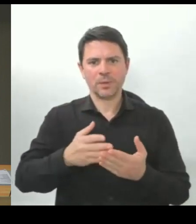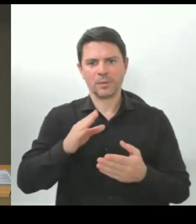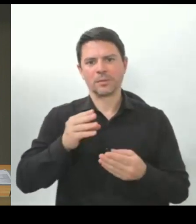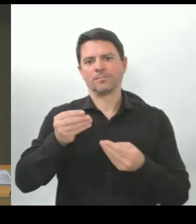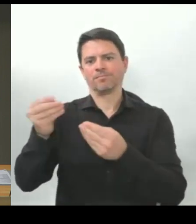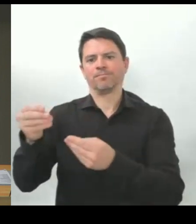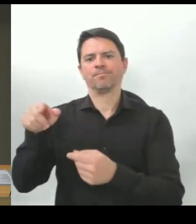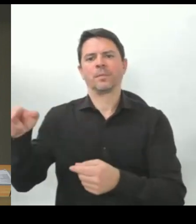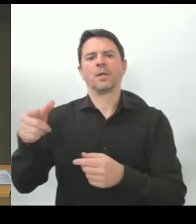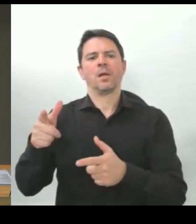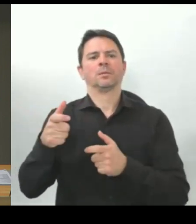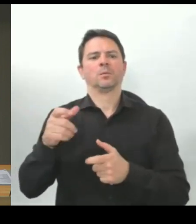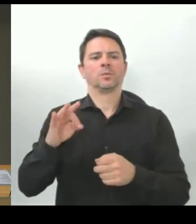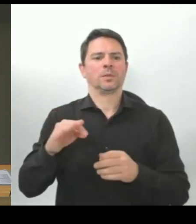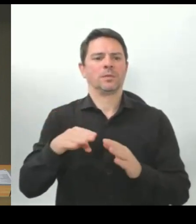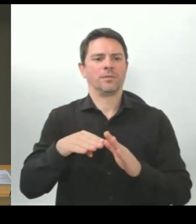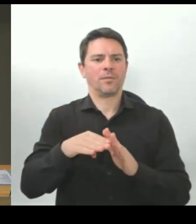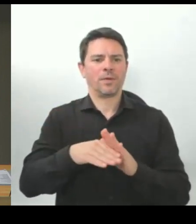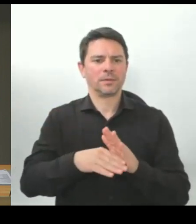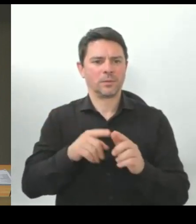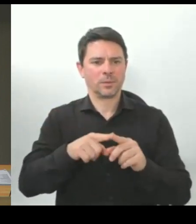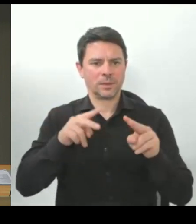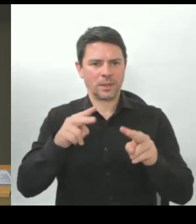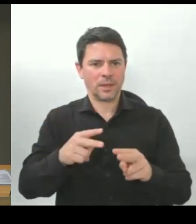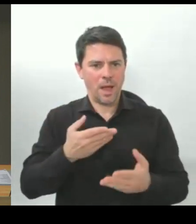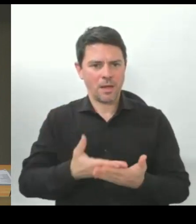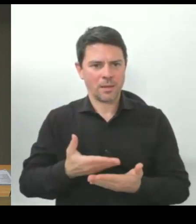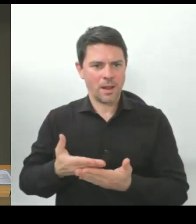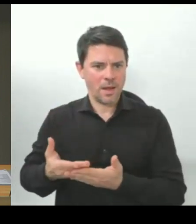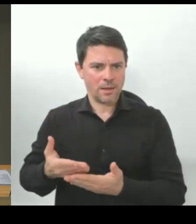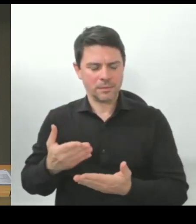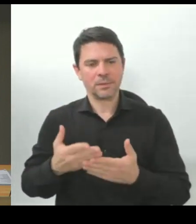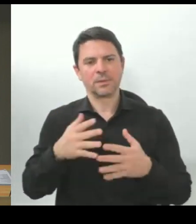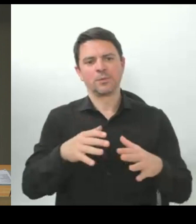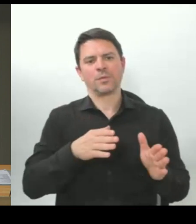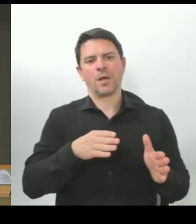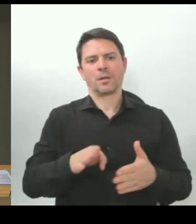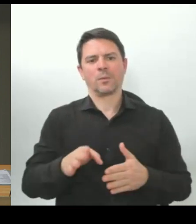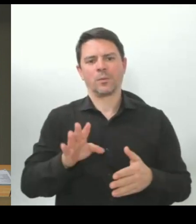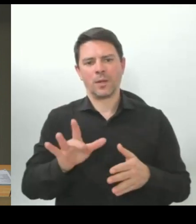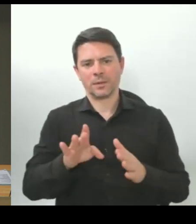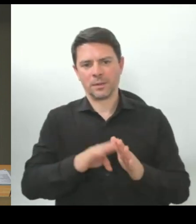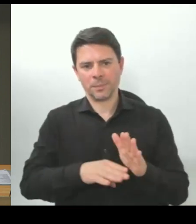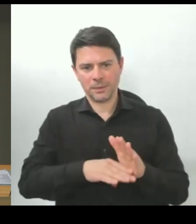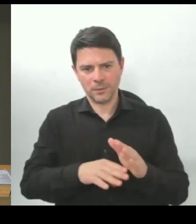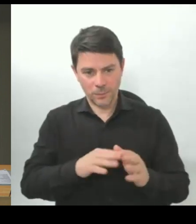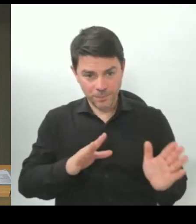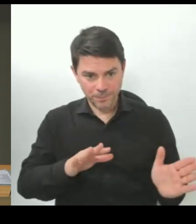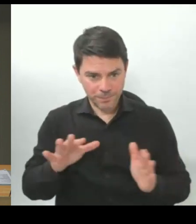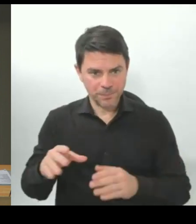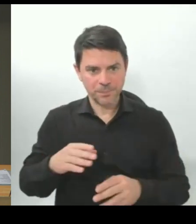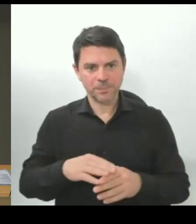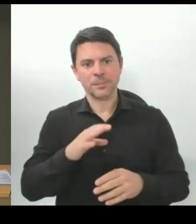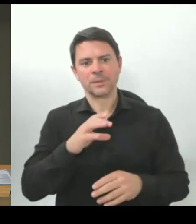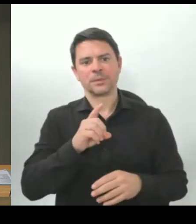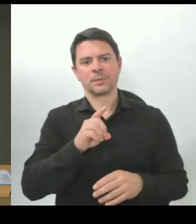Beamten des Landes Berlin auf mindestens Bundesbesoldungsniveau anheben". In der Beratung beginnt die AfD Fraktion.